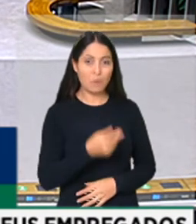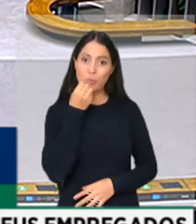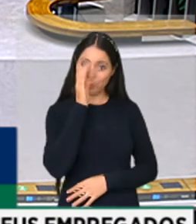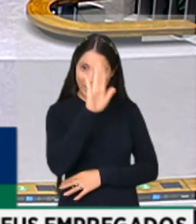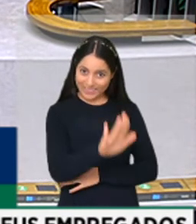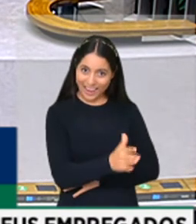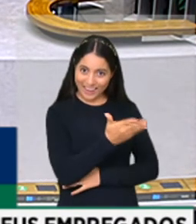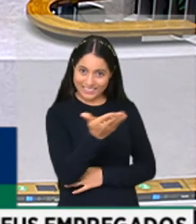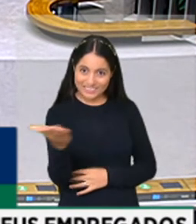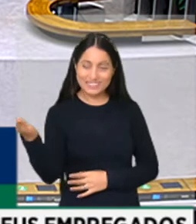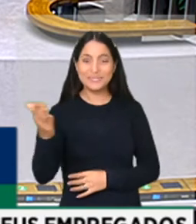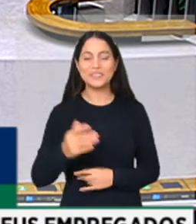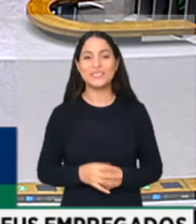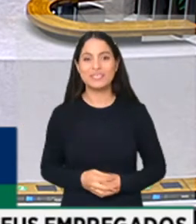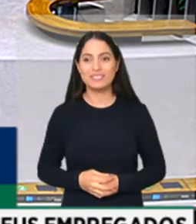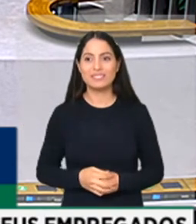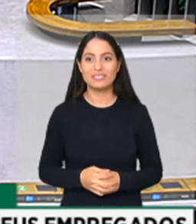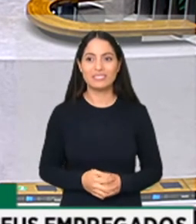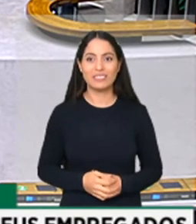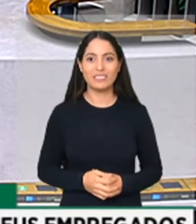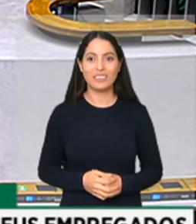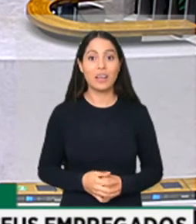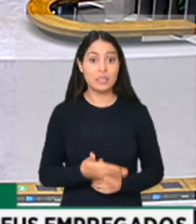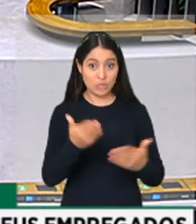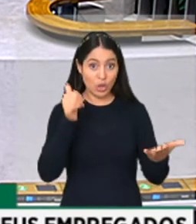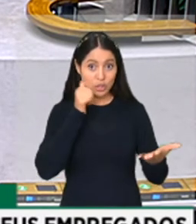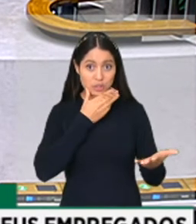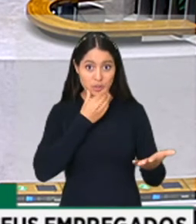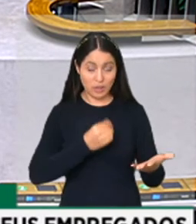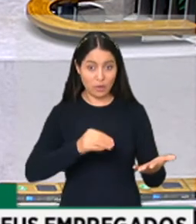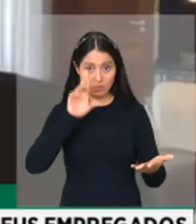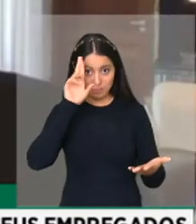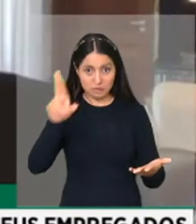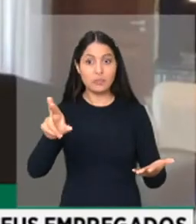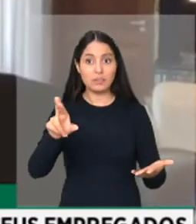[PRESIDENTE]: PSB, PDT, D WOLNEI. [DEPUTADO]: PRESIDENTE, MUITO BOA TARDE,